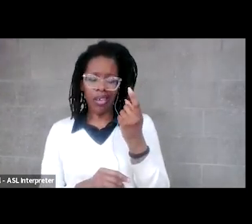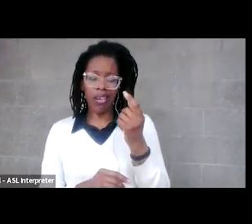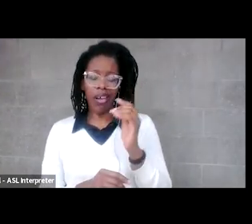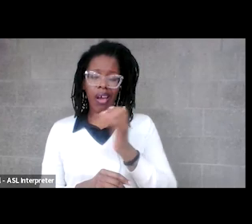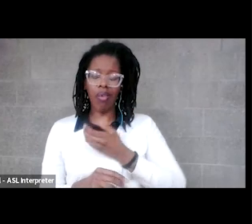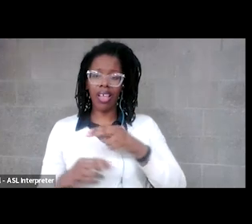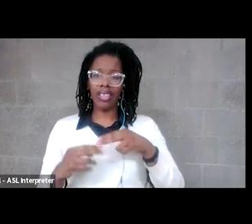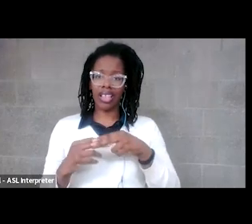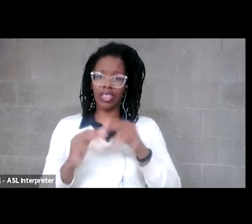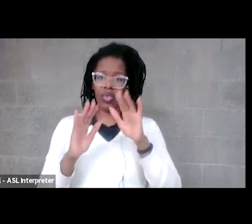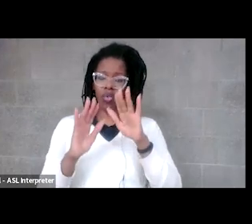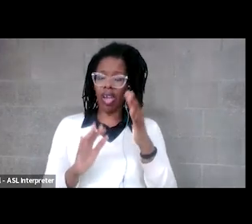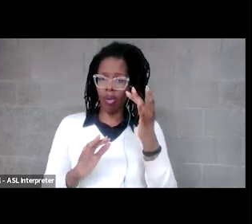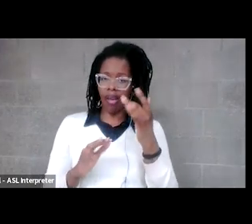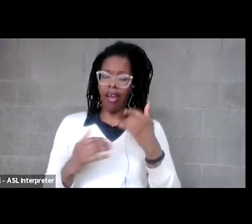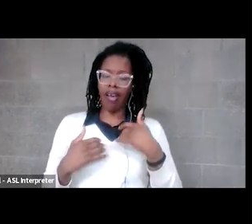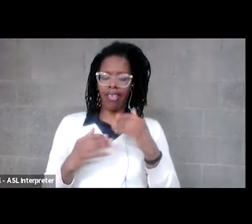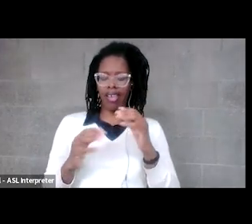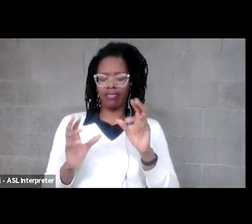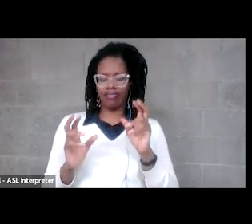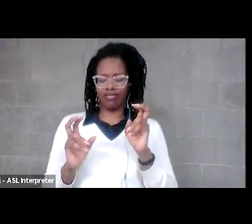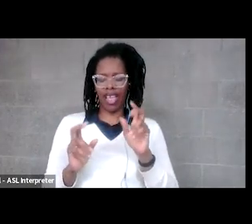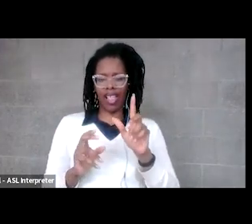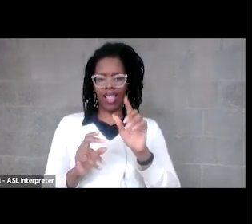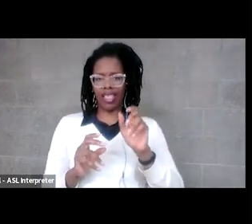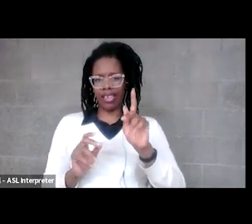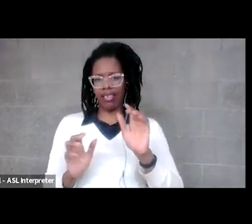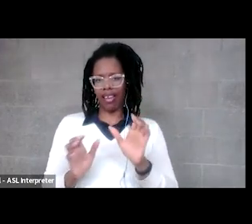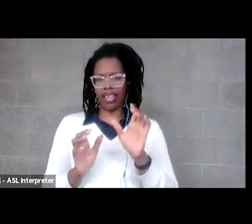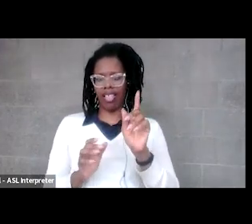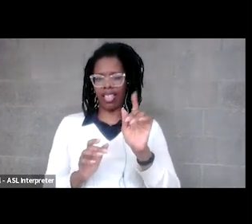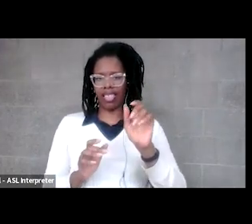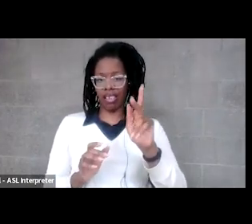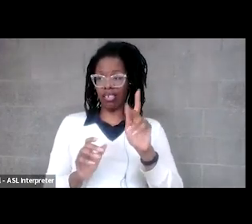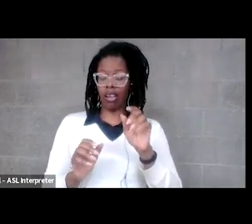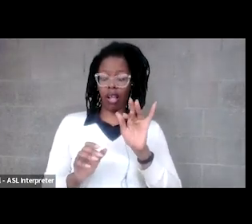es que incluyen enlaces activos para que puedan acceder al recurso, profundizar un poco más,